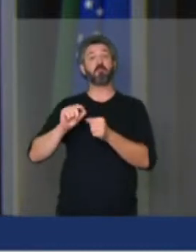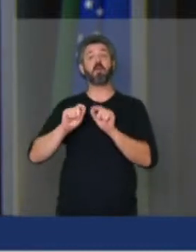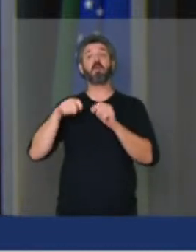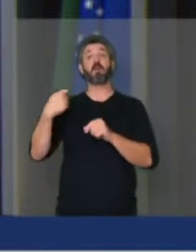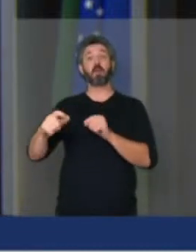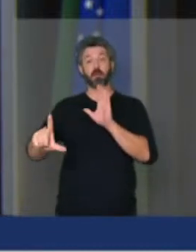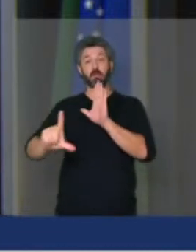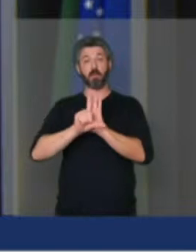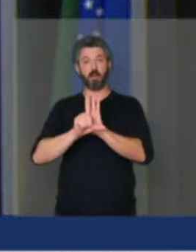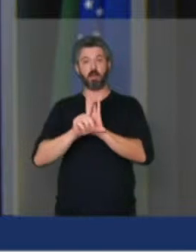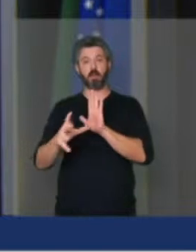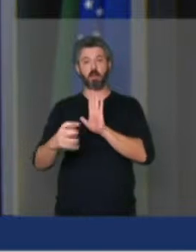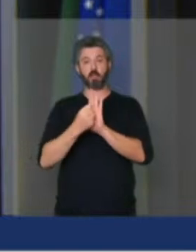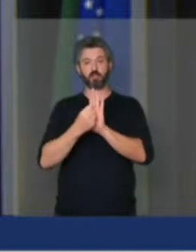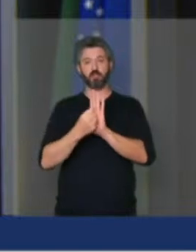ANUÊNCIA E DAS FALAS DO MINISTRO PAULO GUEDES QUE HOJE